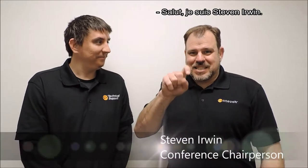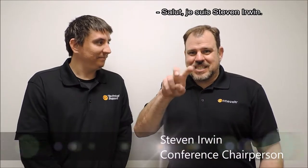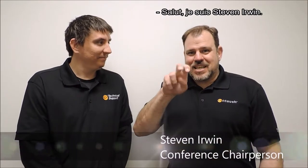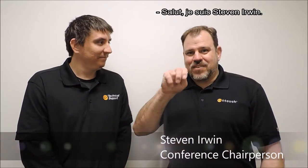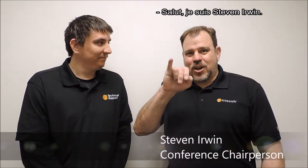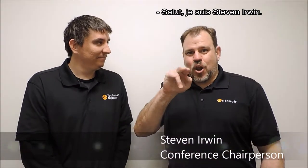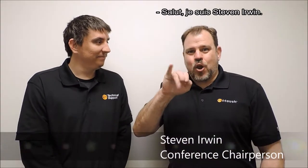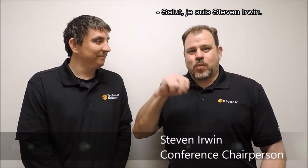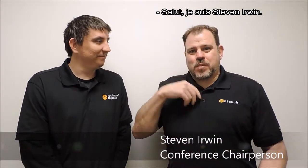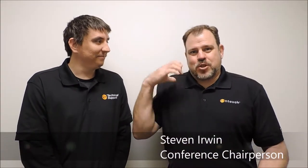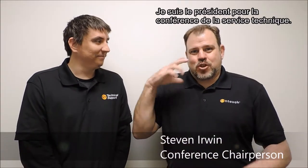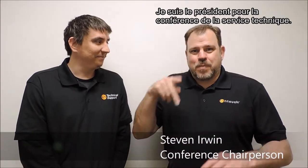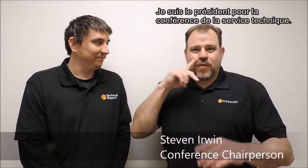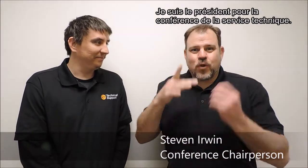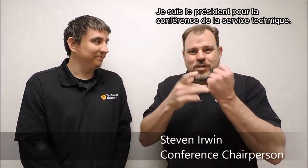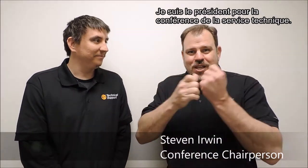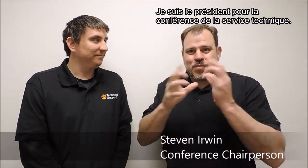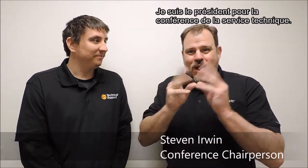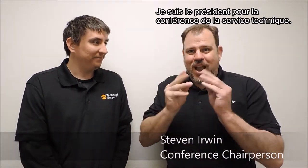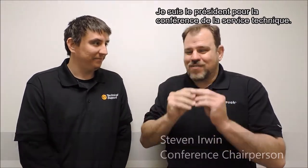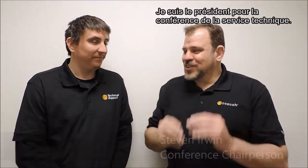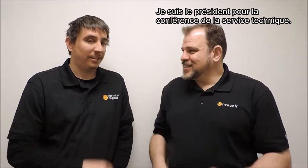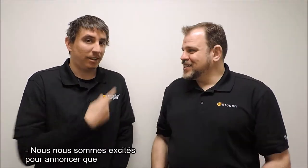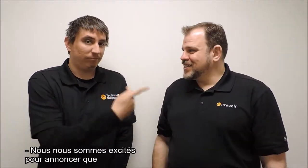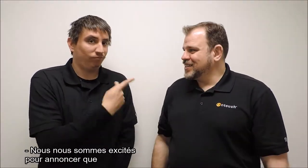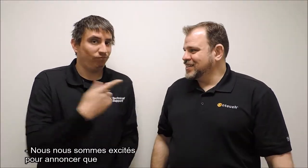PRÉSIDENT DE CONFÉRENCE